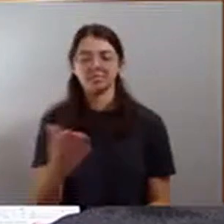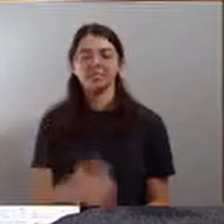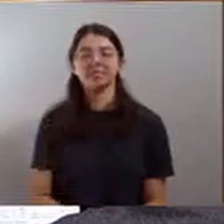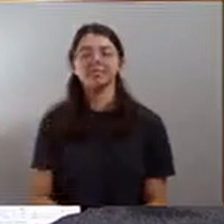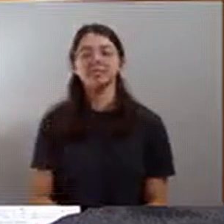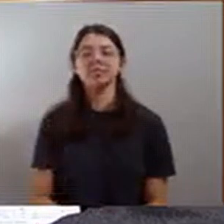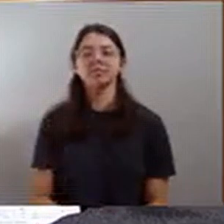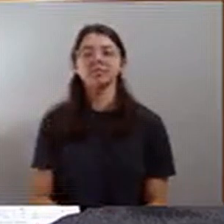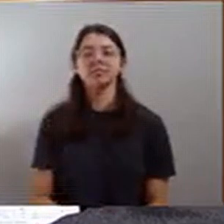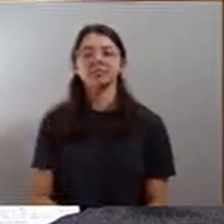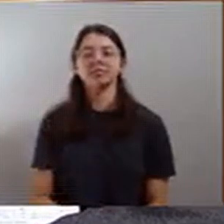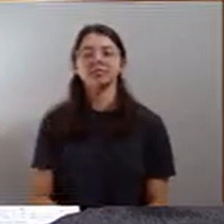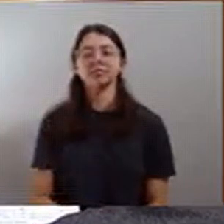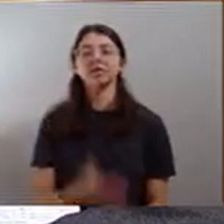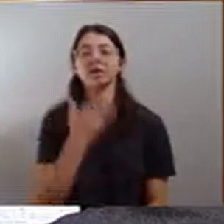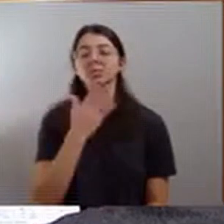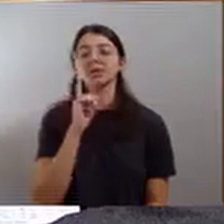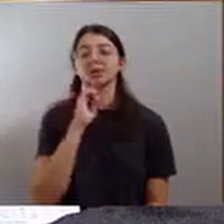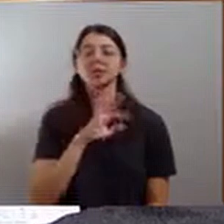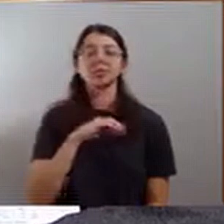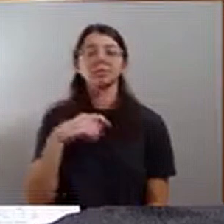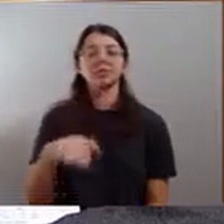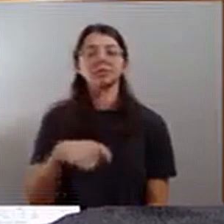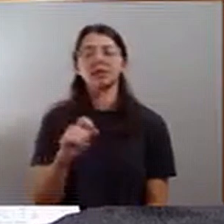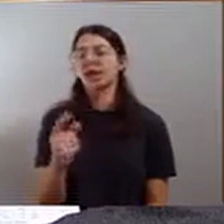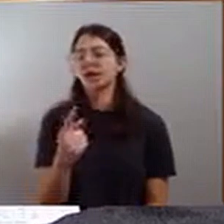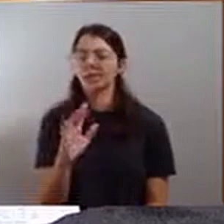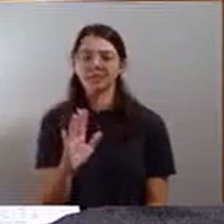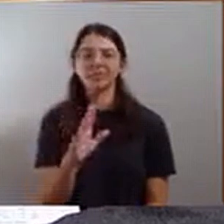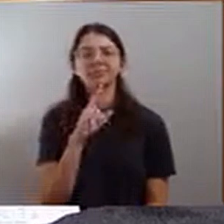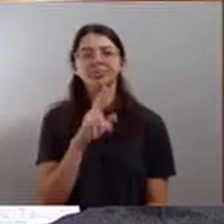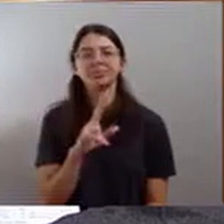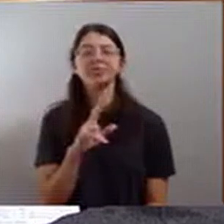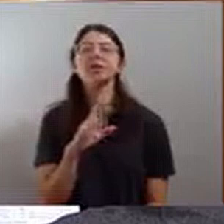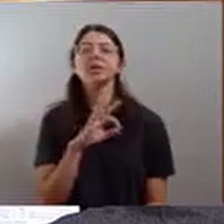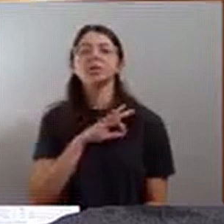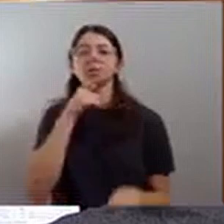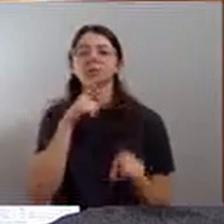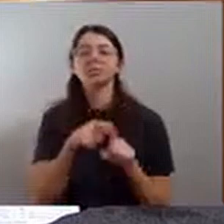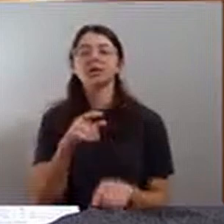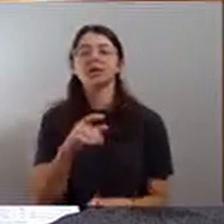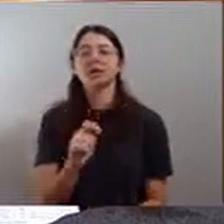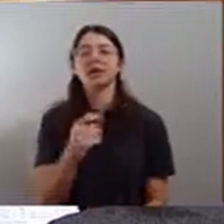Obrigada senhora Presidente. Muito rapidamente para responder ao senhor